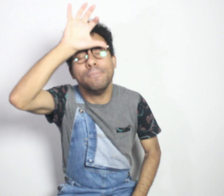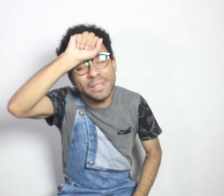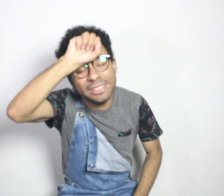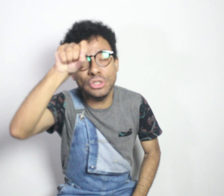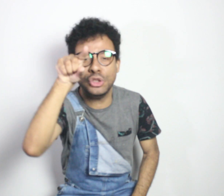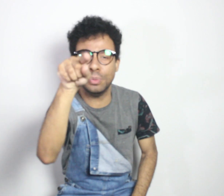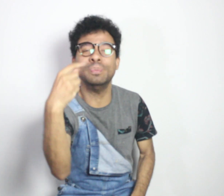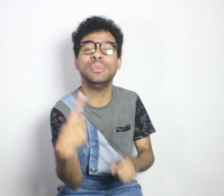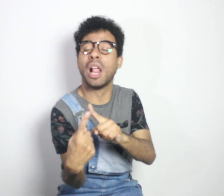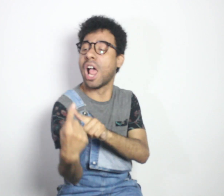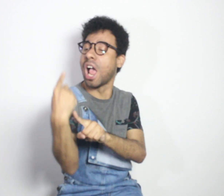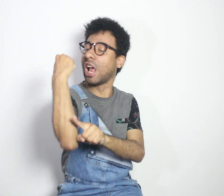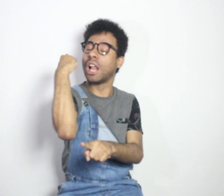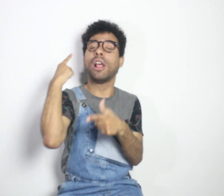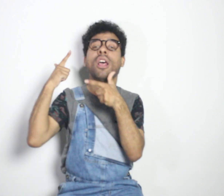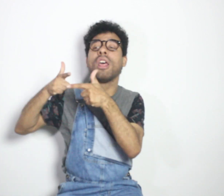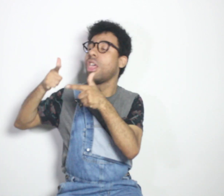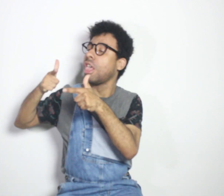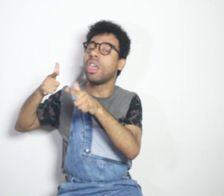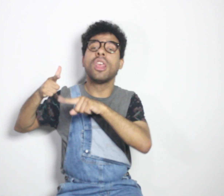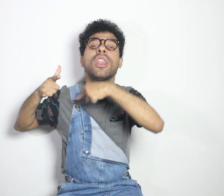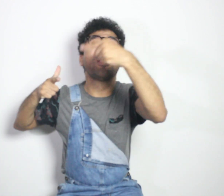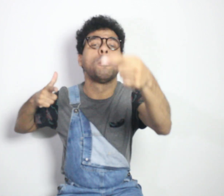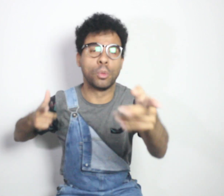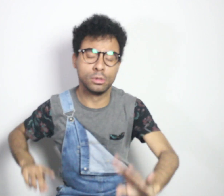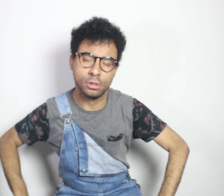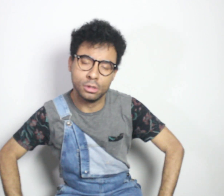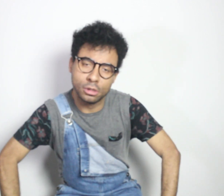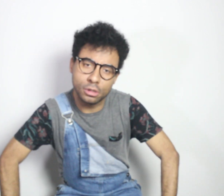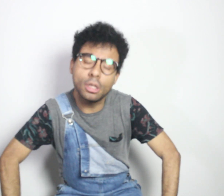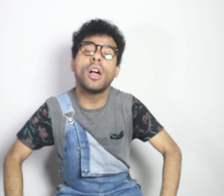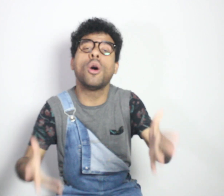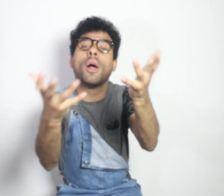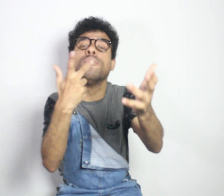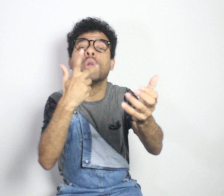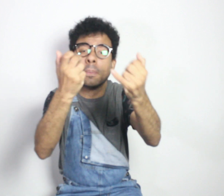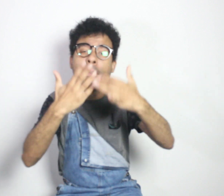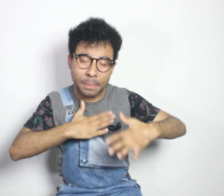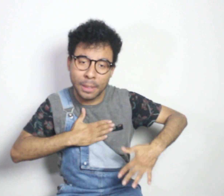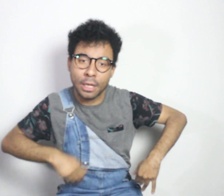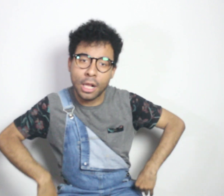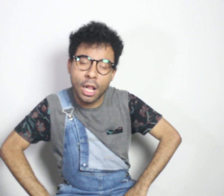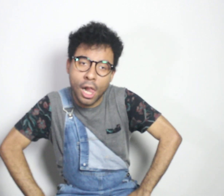Precisa aprender você! Antes fazer provoca depois azar! Você falar explica me ?